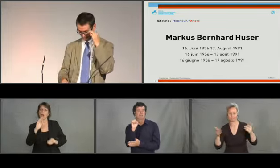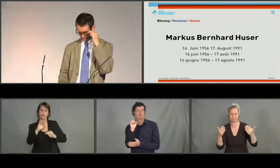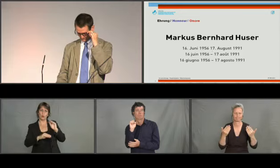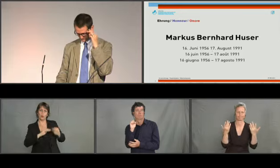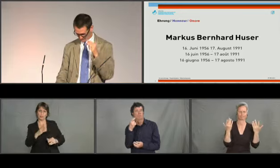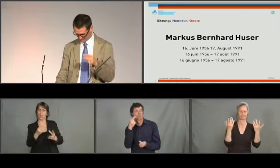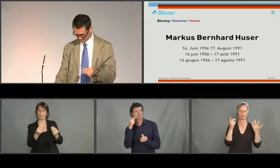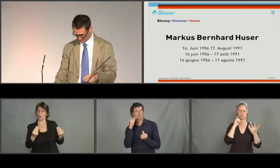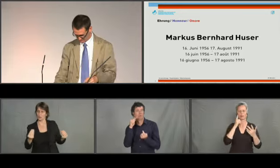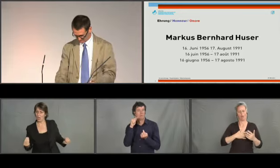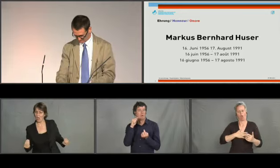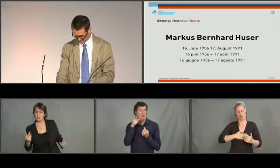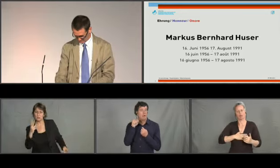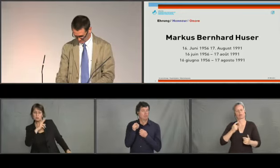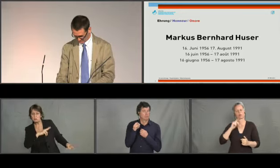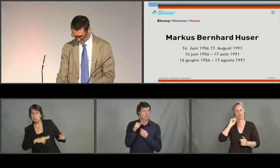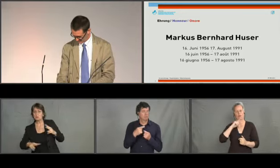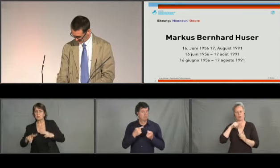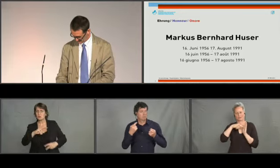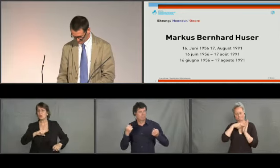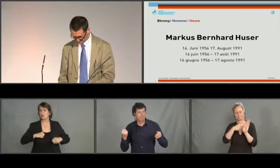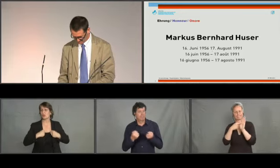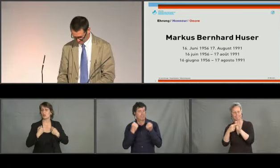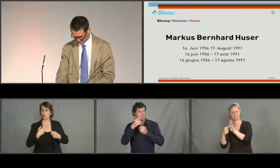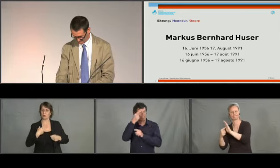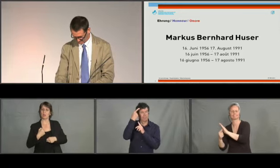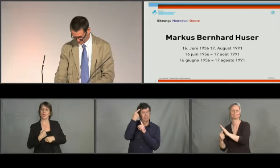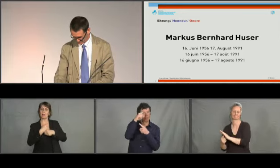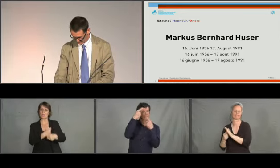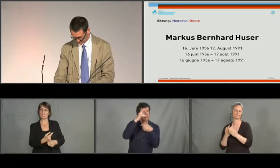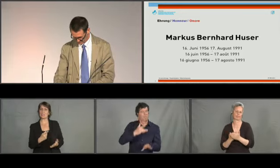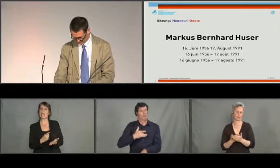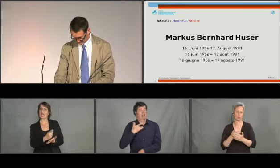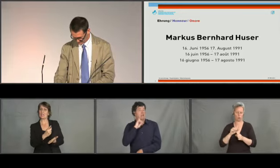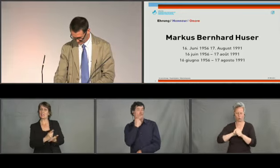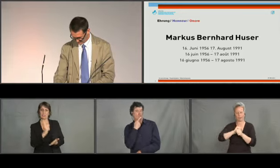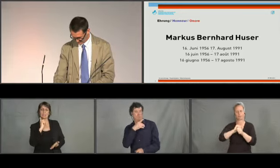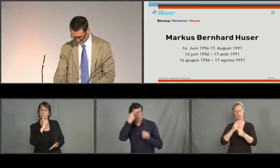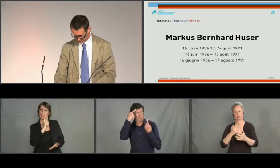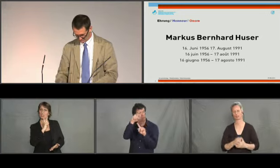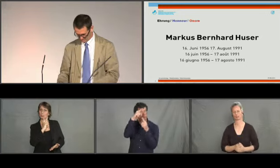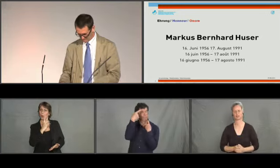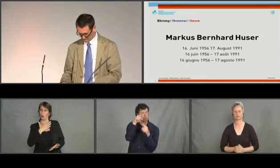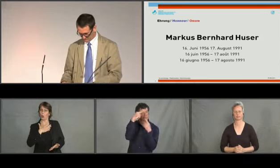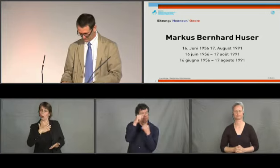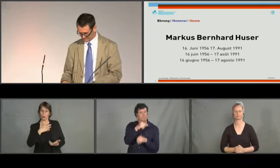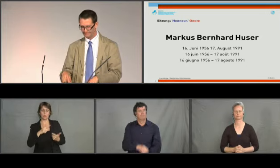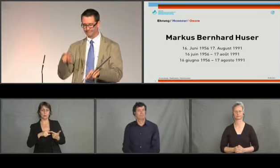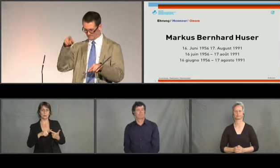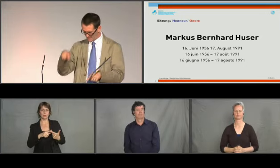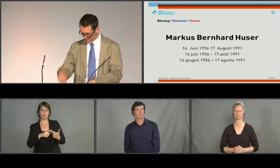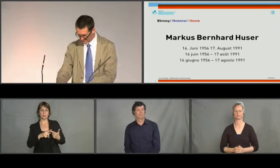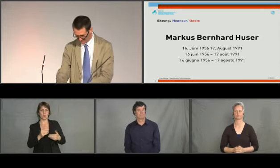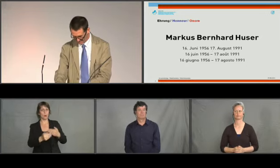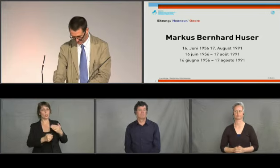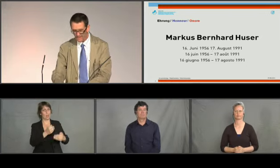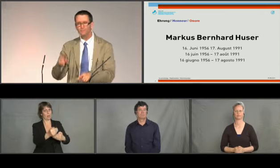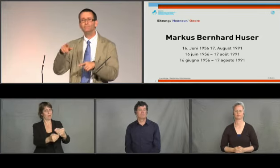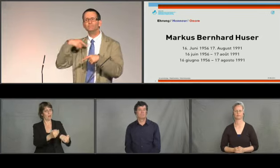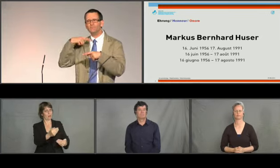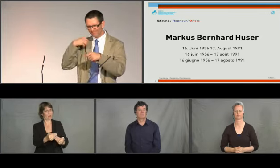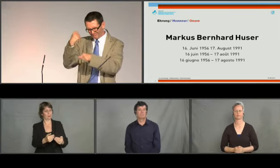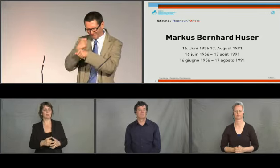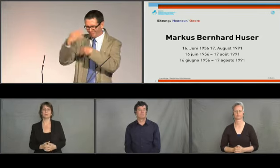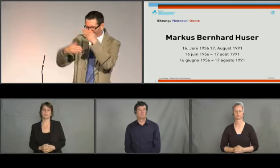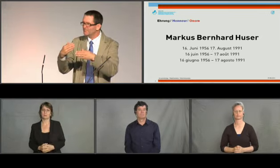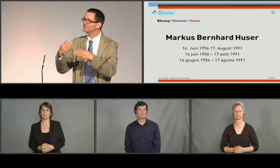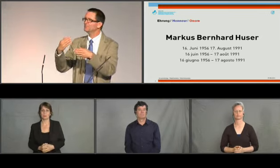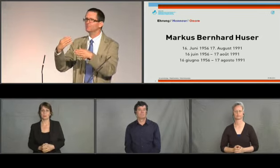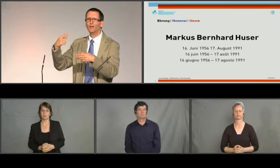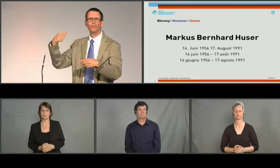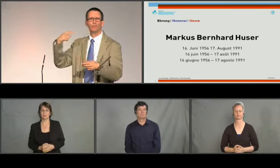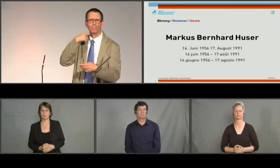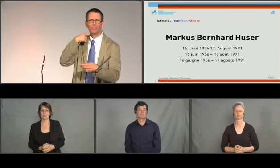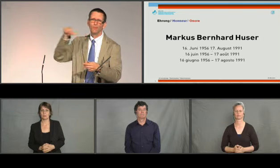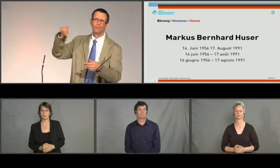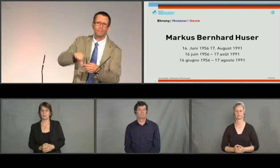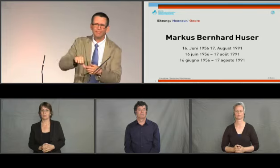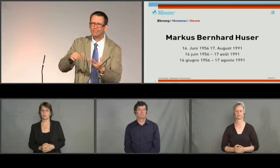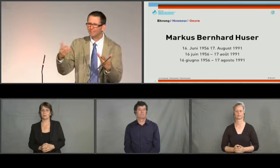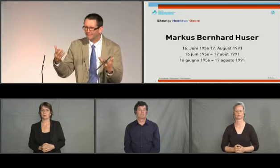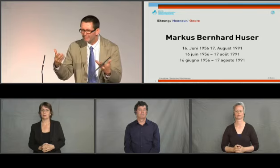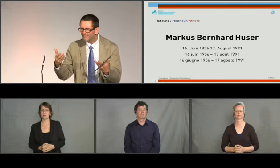die Anliegen zu vertreten und sich dafür einzusetzen.